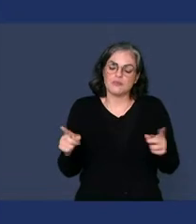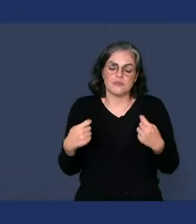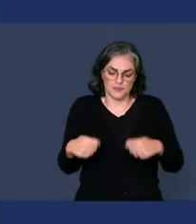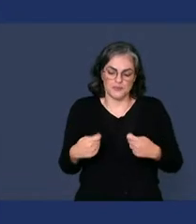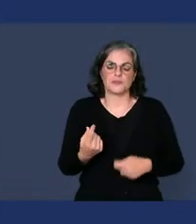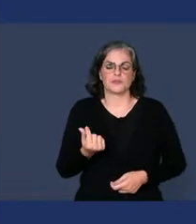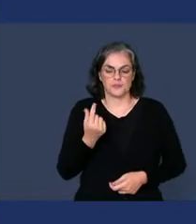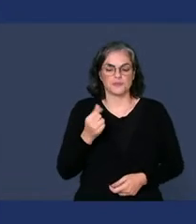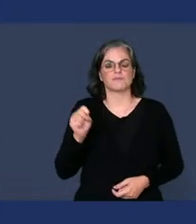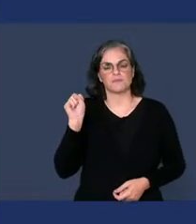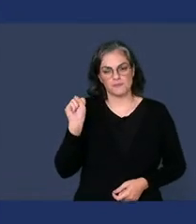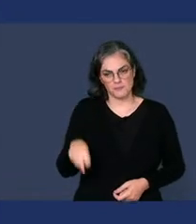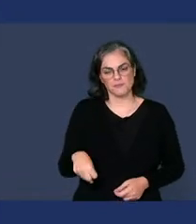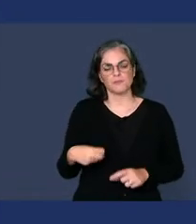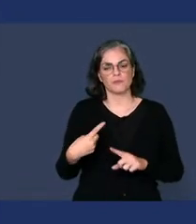NECESSÁRIO, PRECISA DE RECURSOS SIM PORQUE A CULTURA